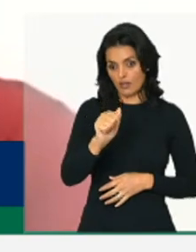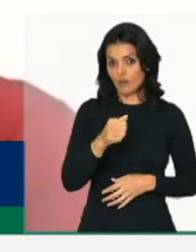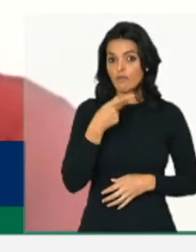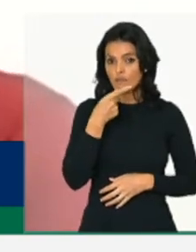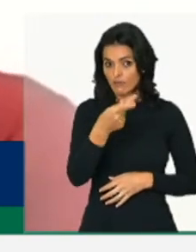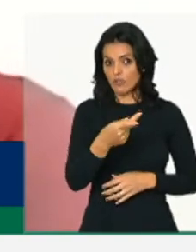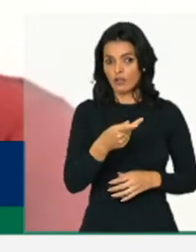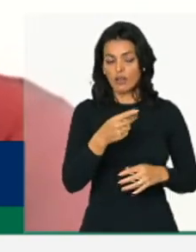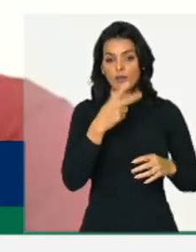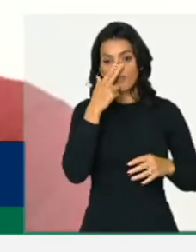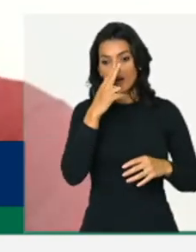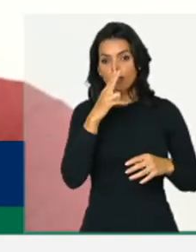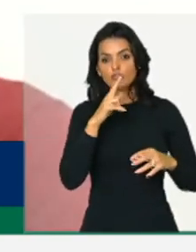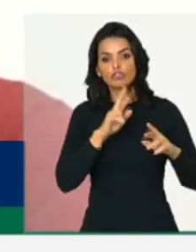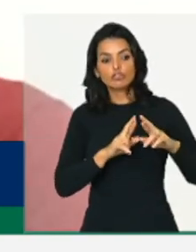EXTINGUE OS FUNDOS DO NORDESTE DA AMAZÔNIA, QUERO FAZER UM